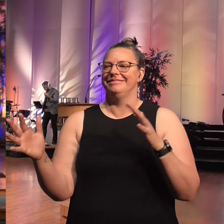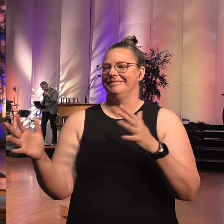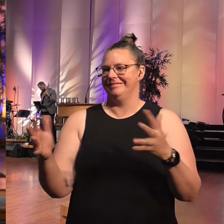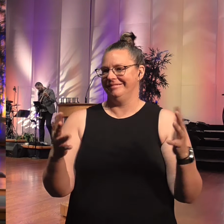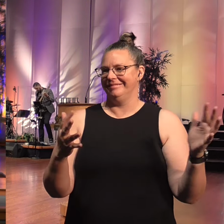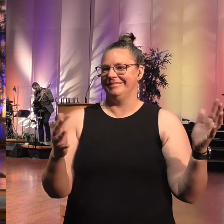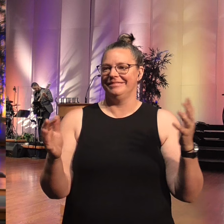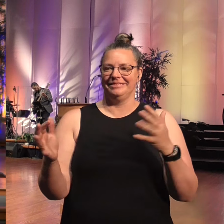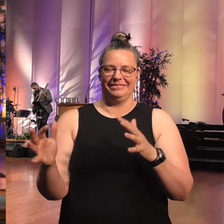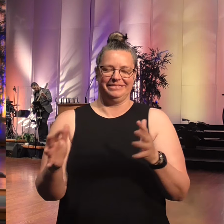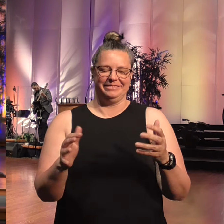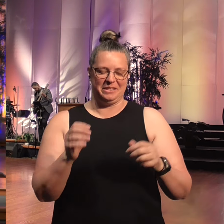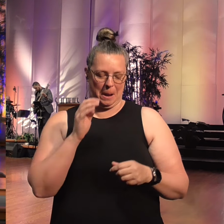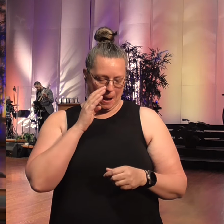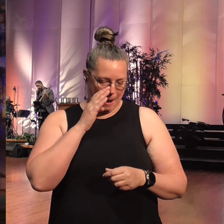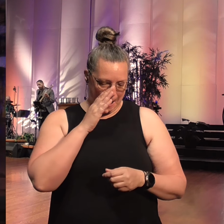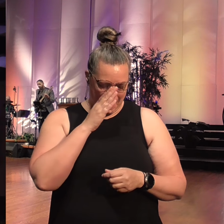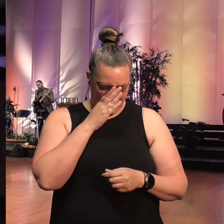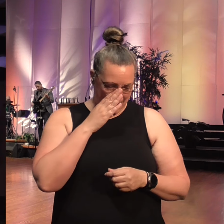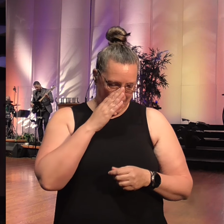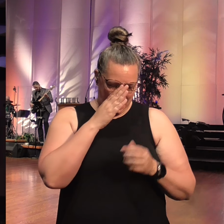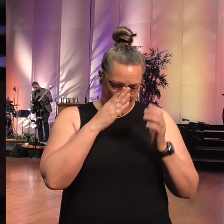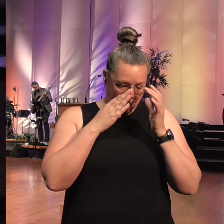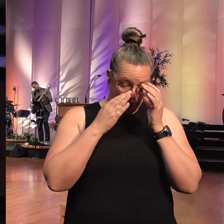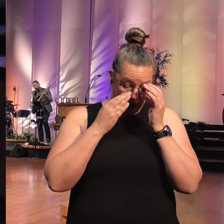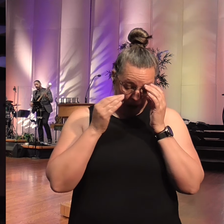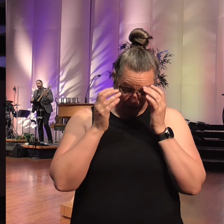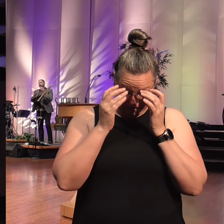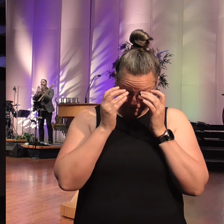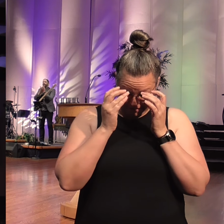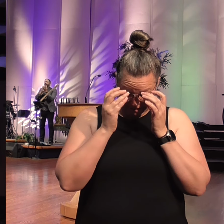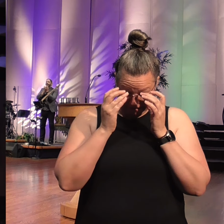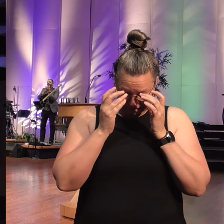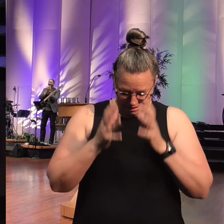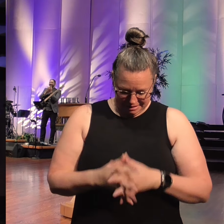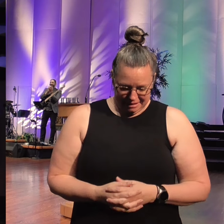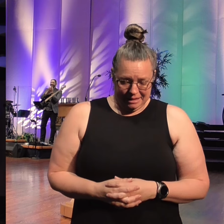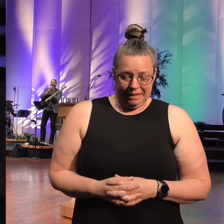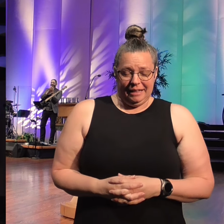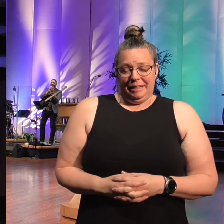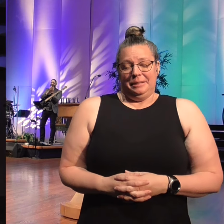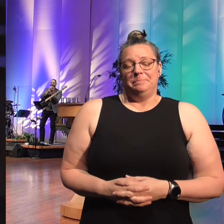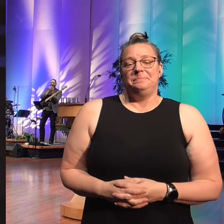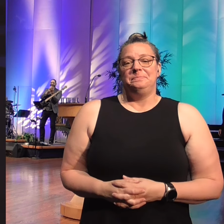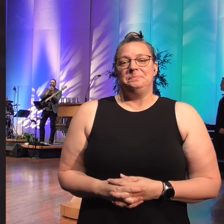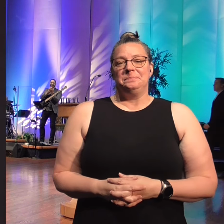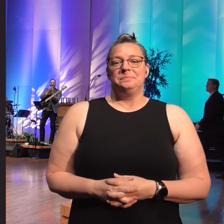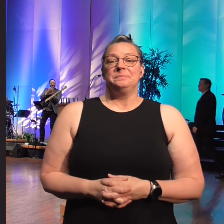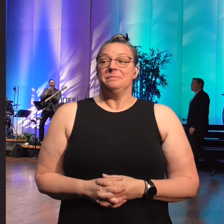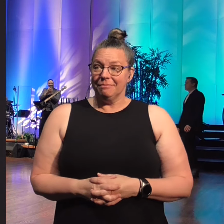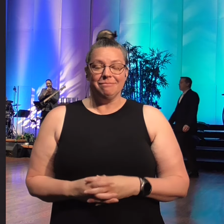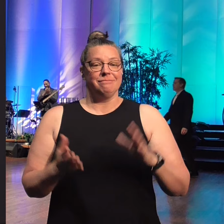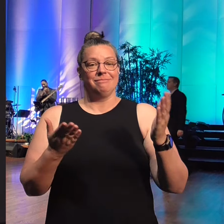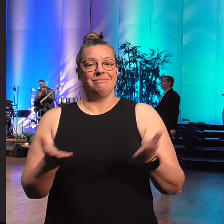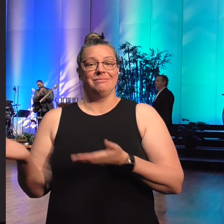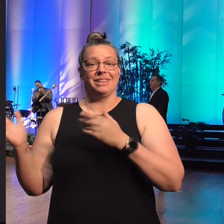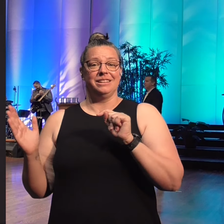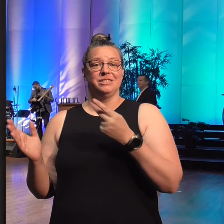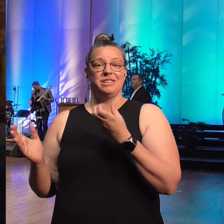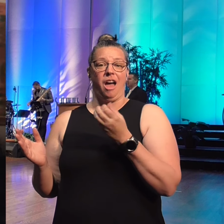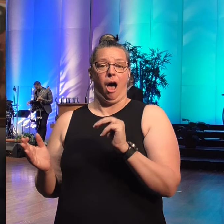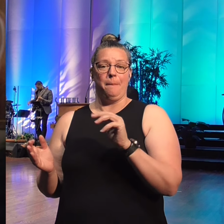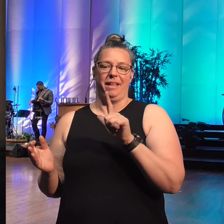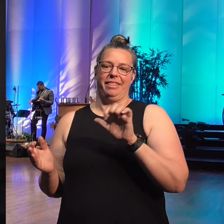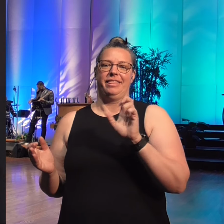viejo Ese es Tom Lynch, todos ¿No te encanta?